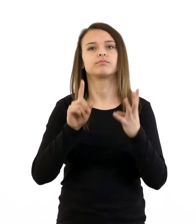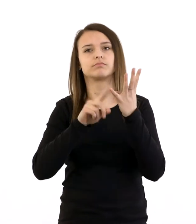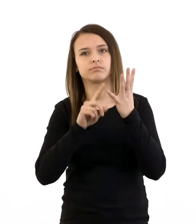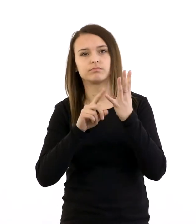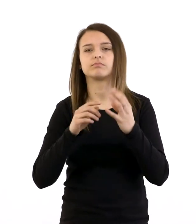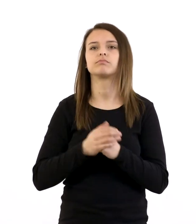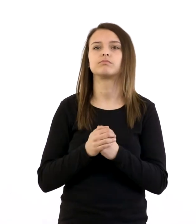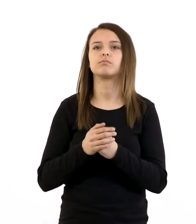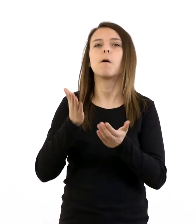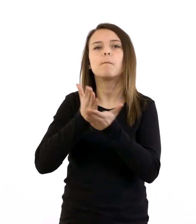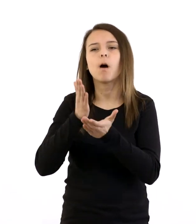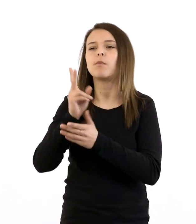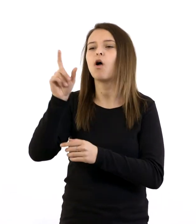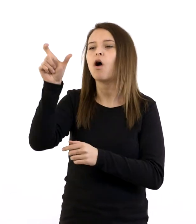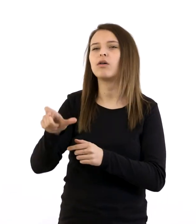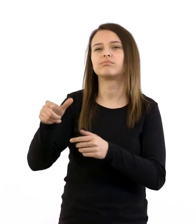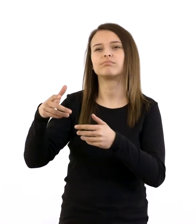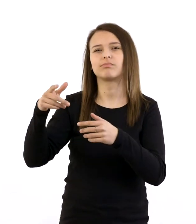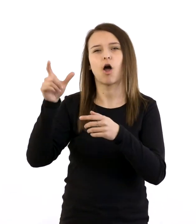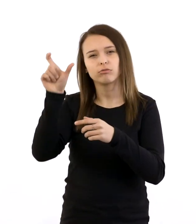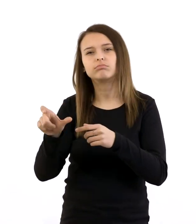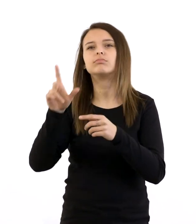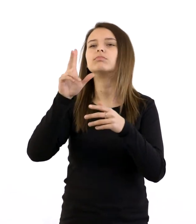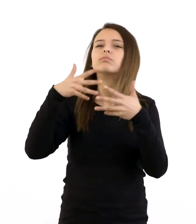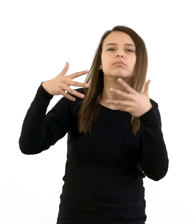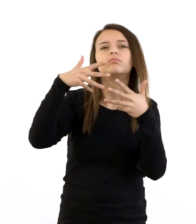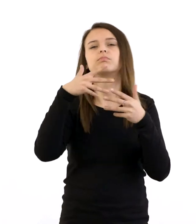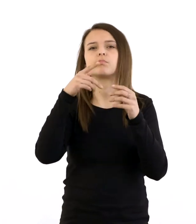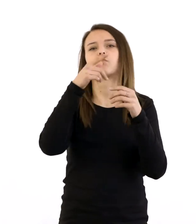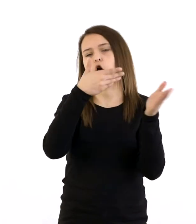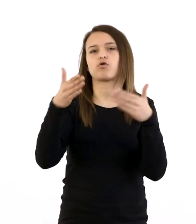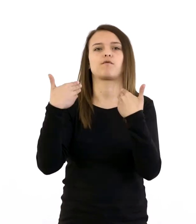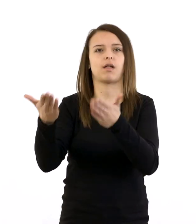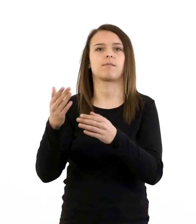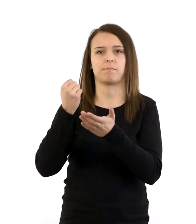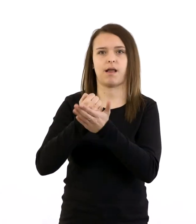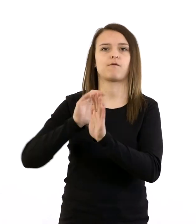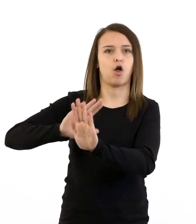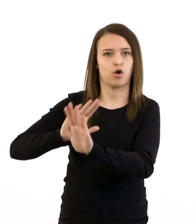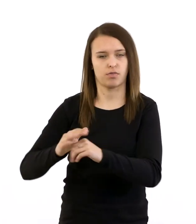prawnie uzasadnione działania np. pomoc dla tej osoby;